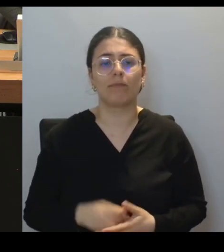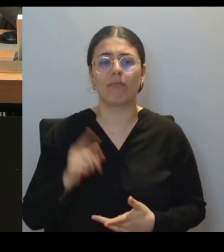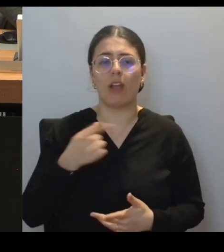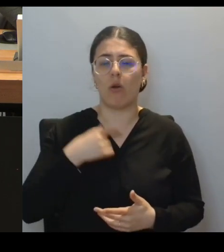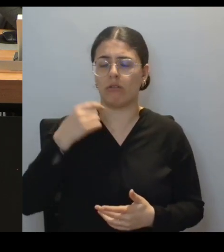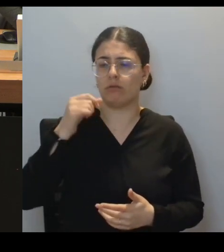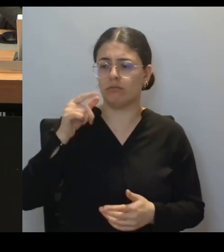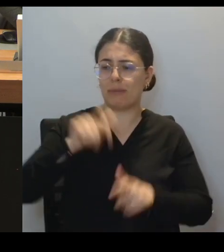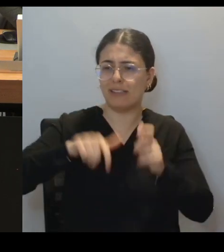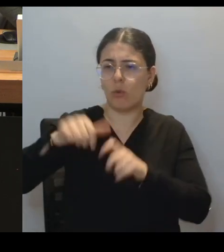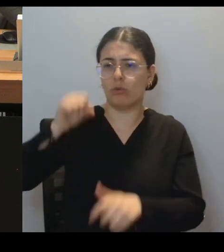überlassen.